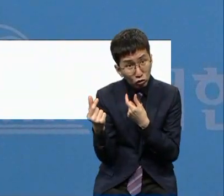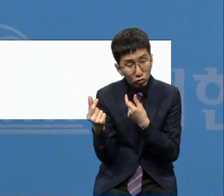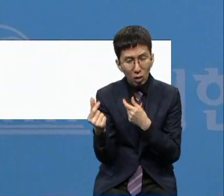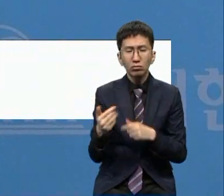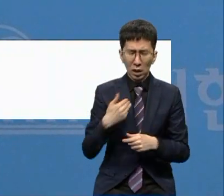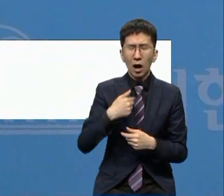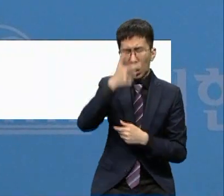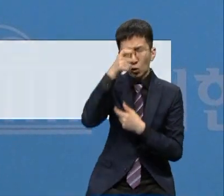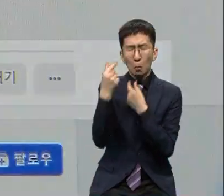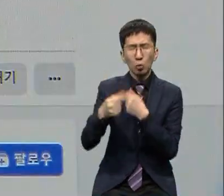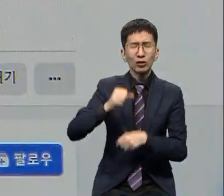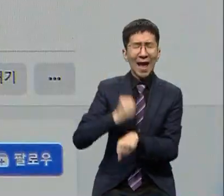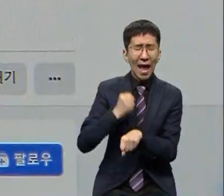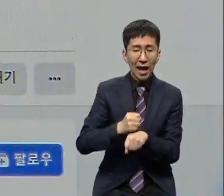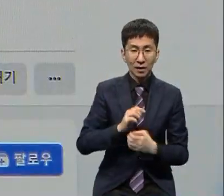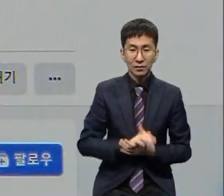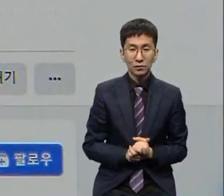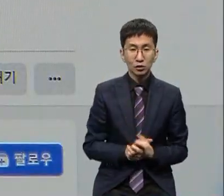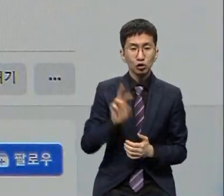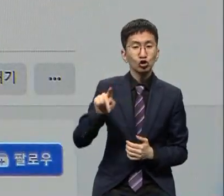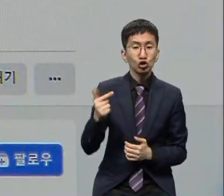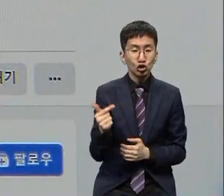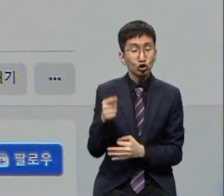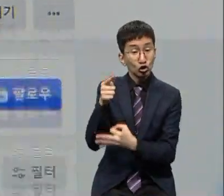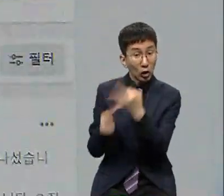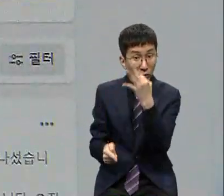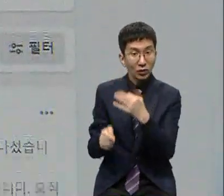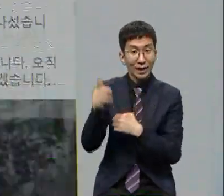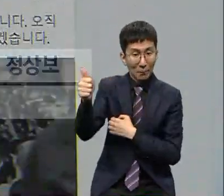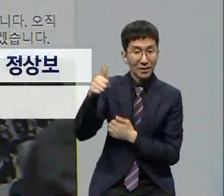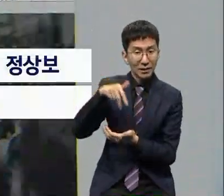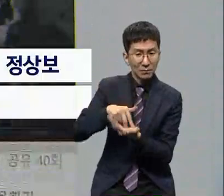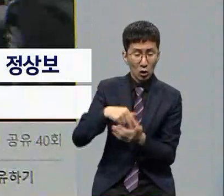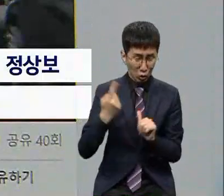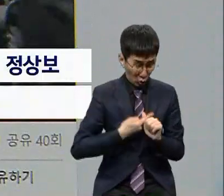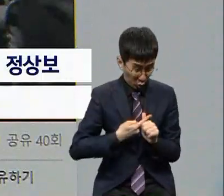(기자) 윤석열 전 검찰총장은 어떤 비난에도, 유혹에도 흔들리지 않겠다며